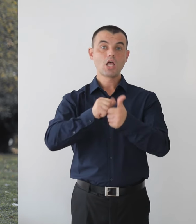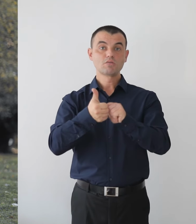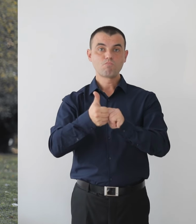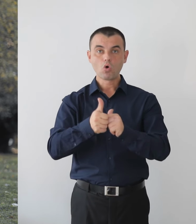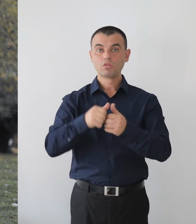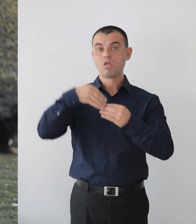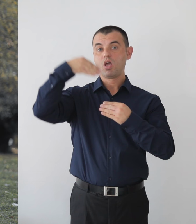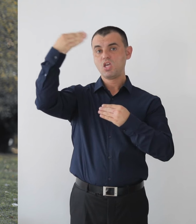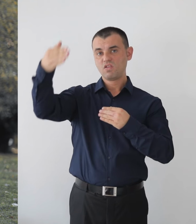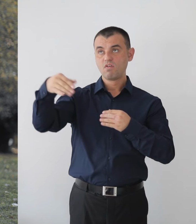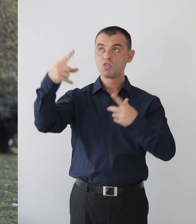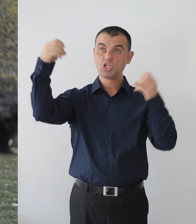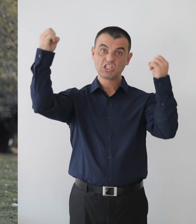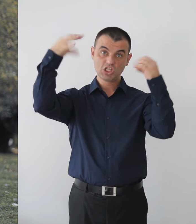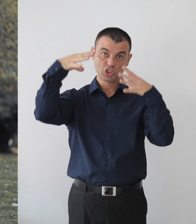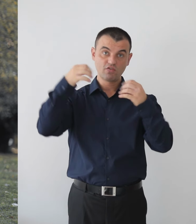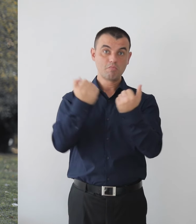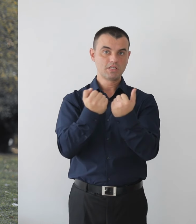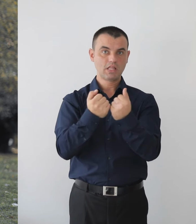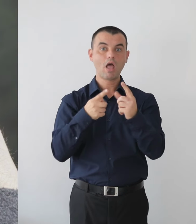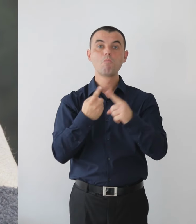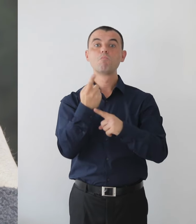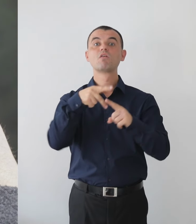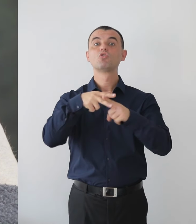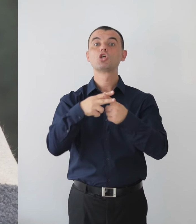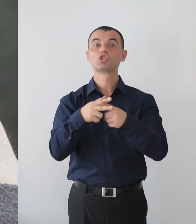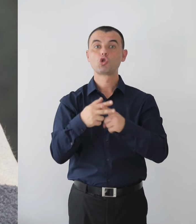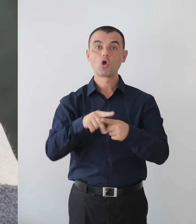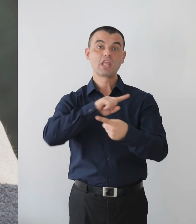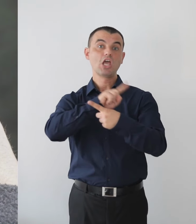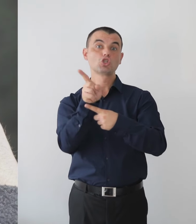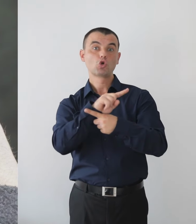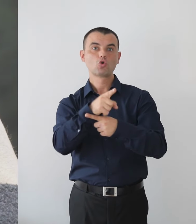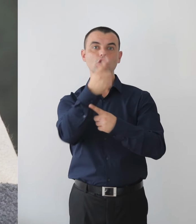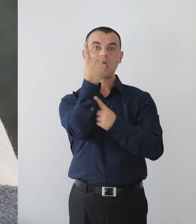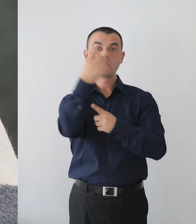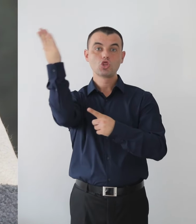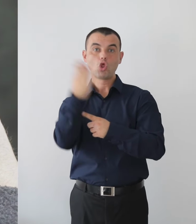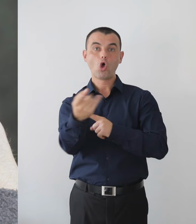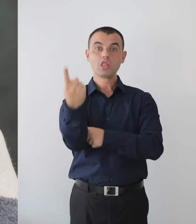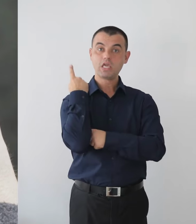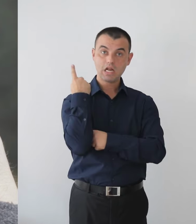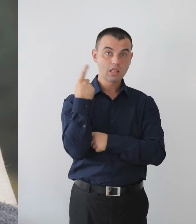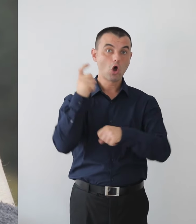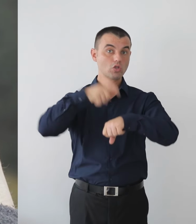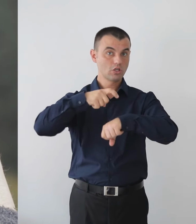За спорт, на открито, на слънчева светлина: първо настройте скорост на затвора на стойност 1/1000 от секундата,